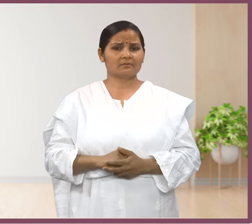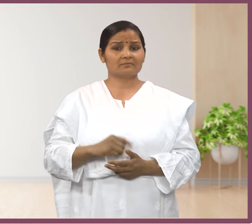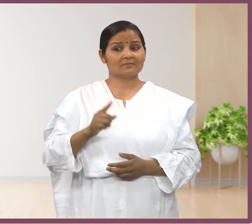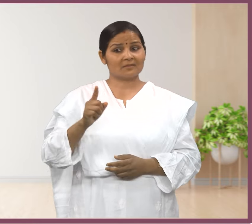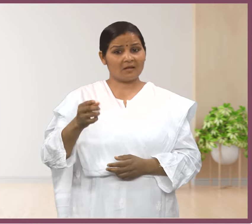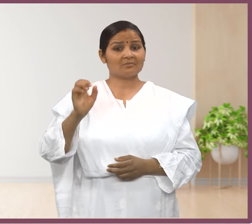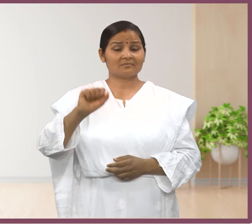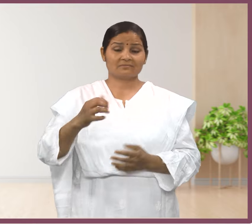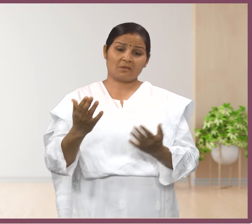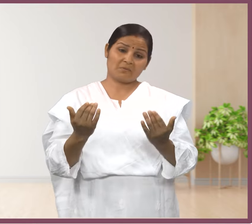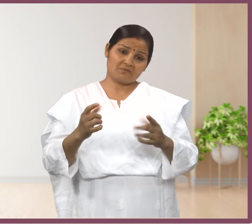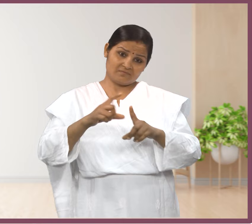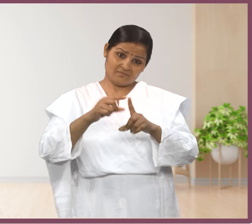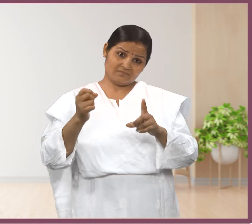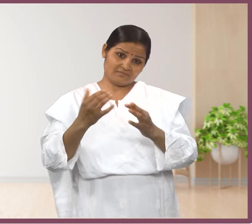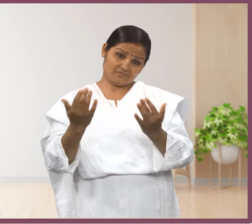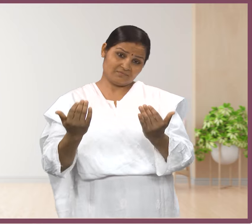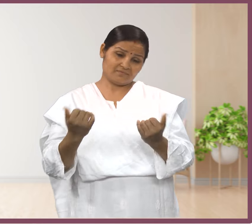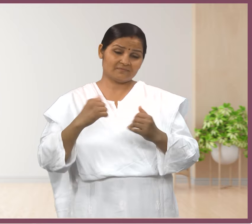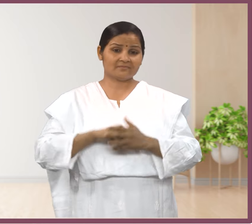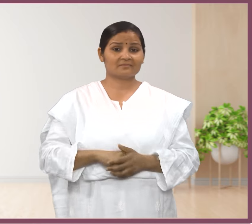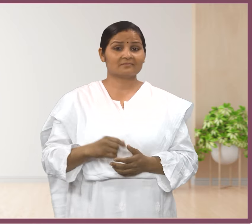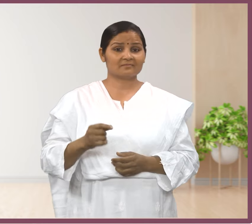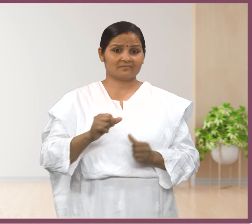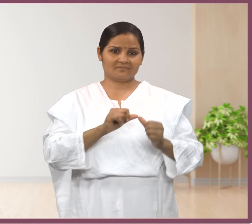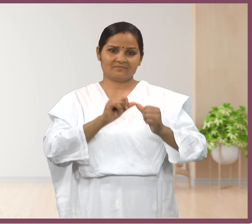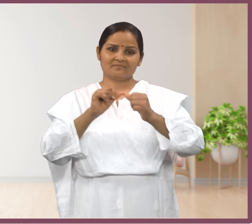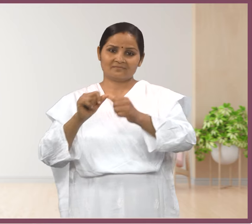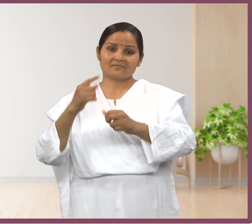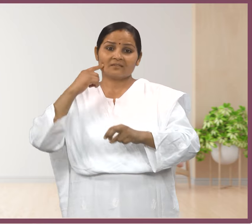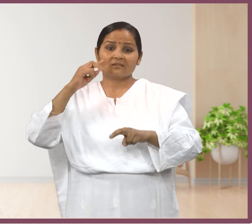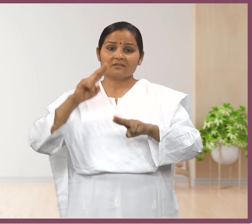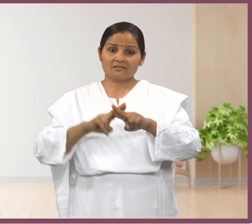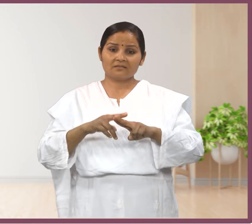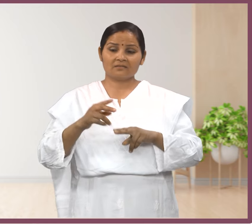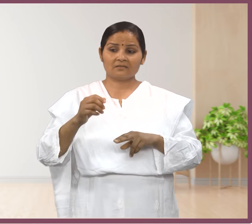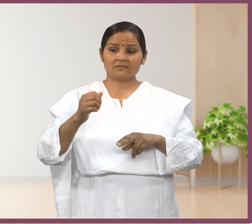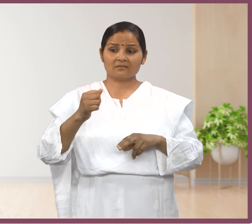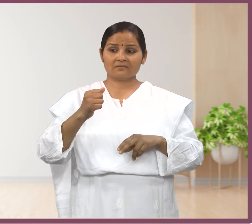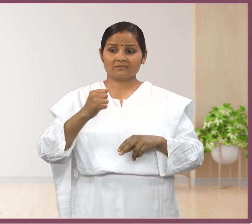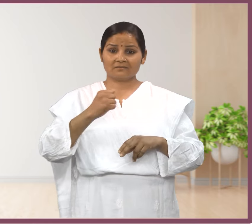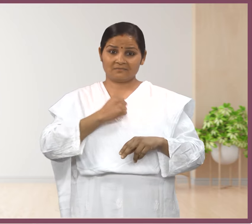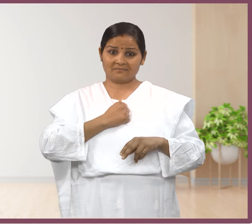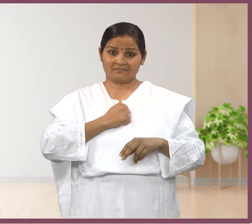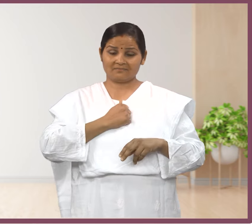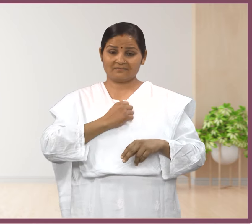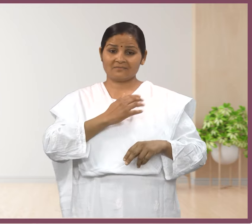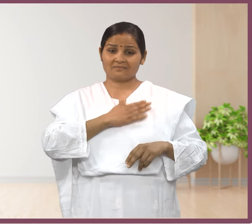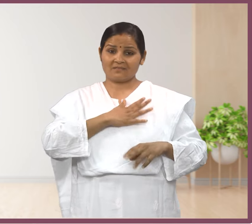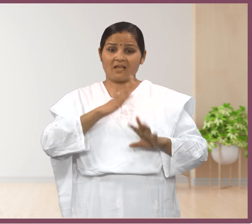మీరు ఇది చెయ్యగలరు. అతను అన్నారు ఒకవేళ మీకు నాపై విశ్వాసం ఉంటే,